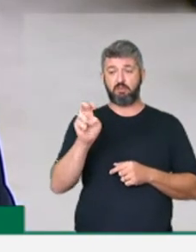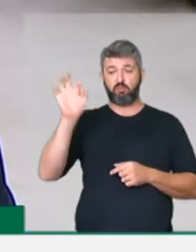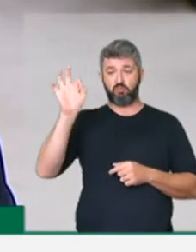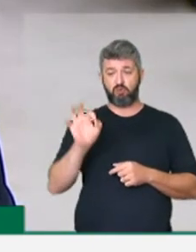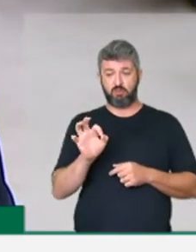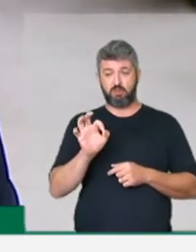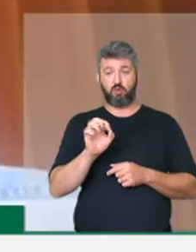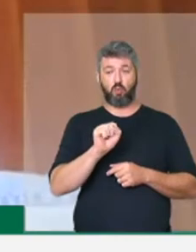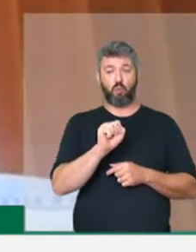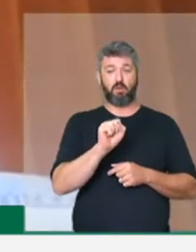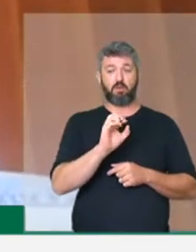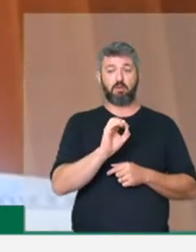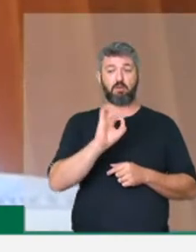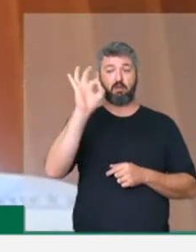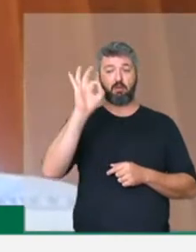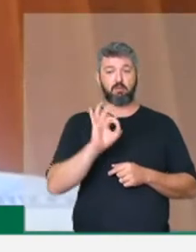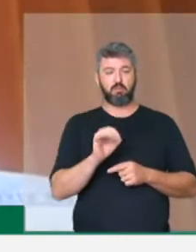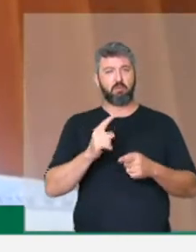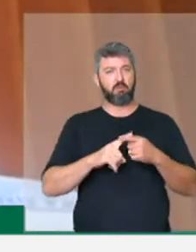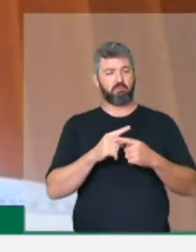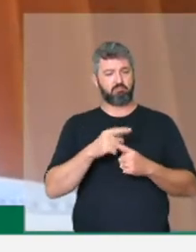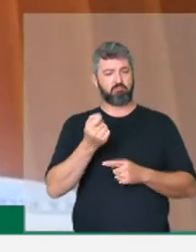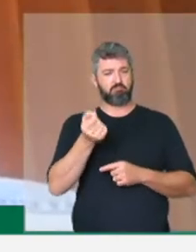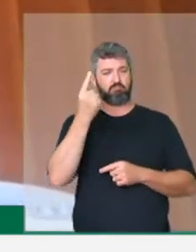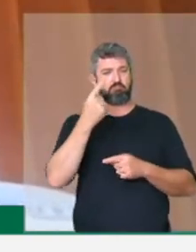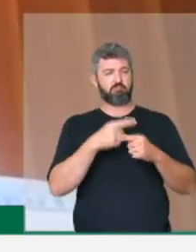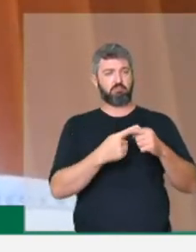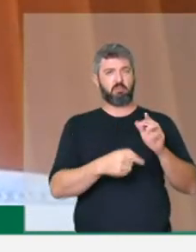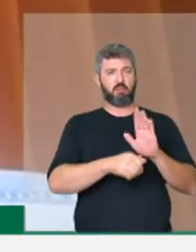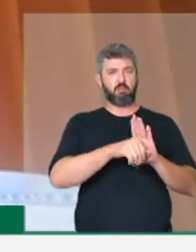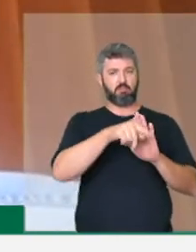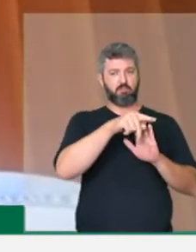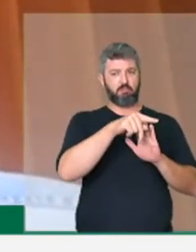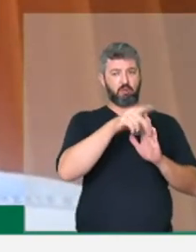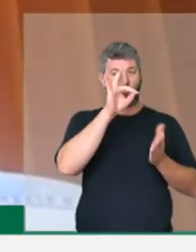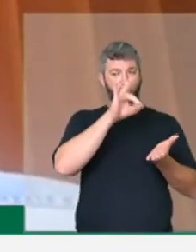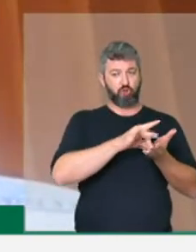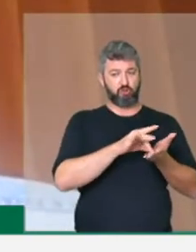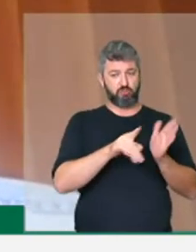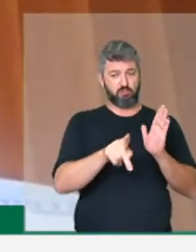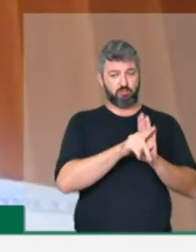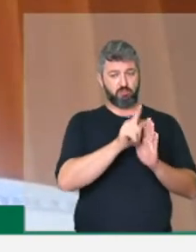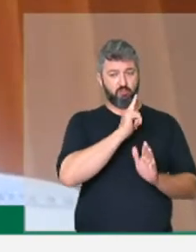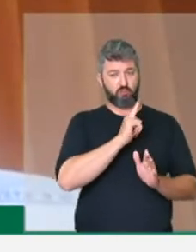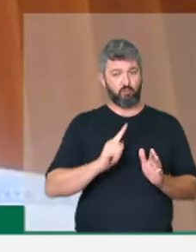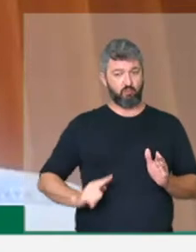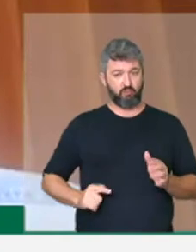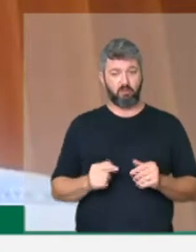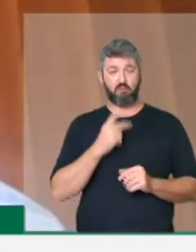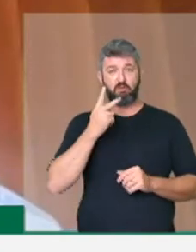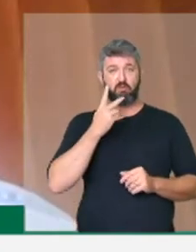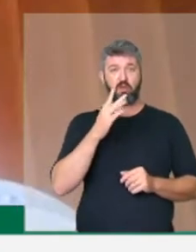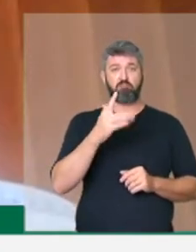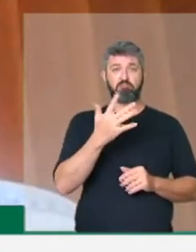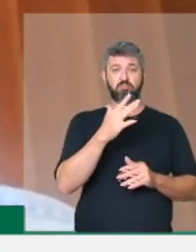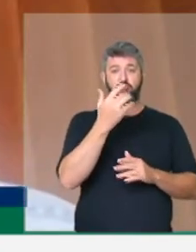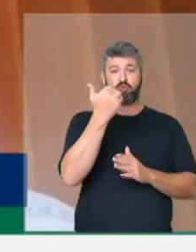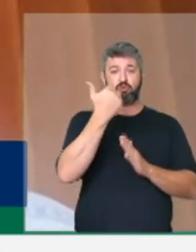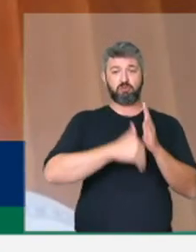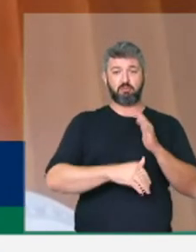DESCONTO DE 75 E 80%, QUE PRATICAMENTE É O NÃO PAGAMENTO DE NENHUM VALOR DESTA DÍVIDA. E NA MINHA OPINIÃO SÃO SIM RECURSOS PÚ